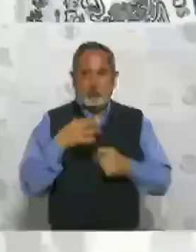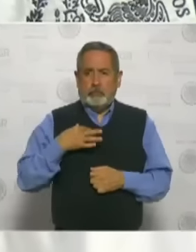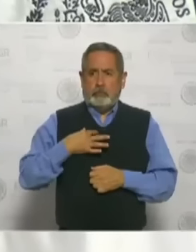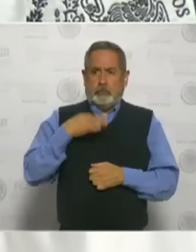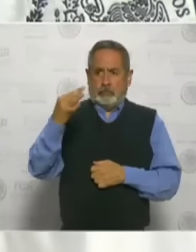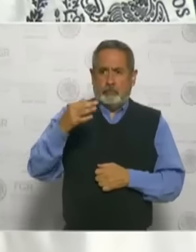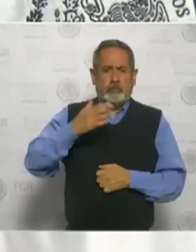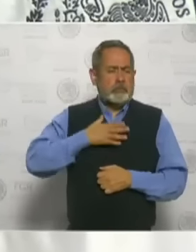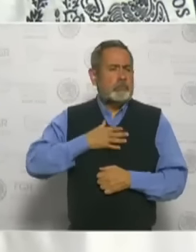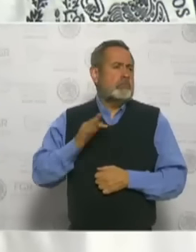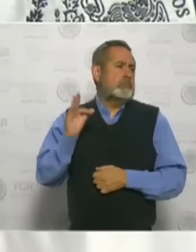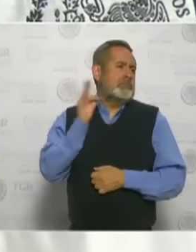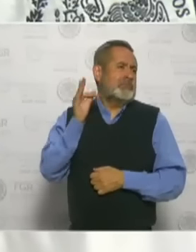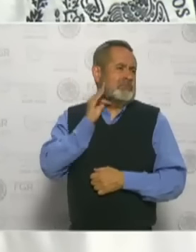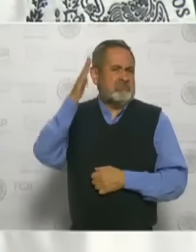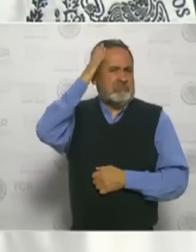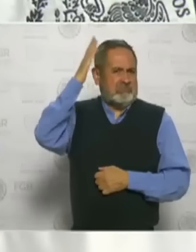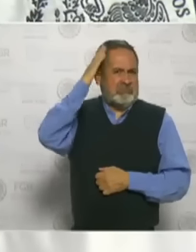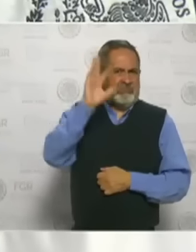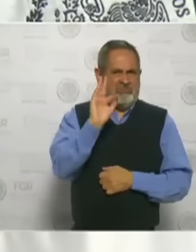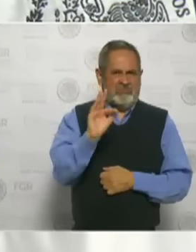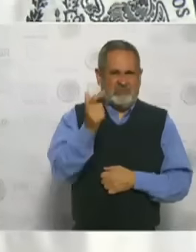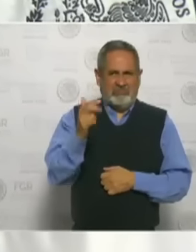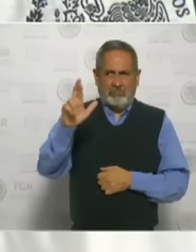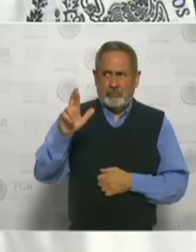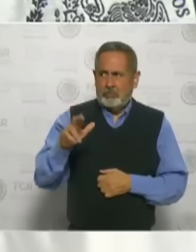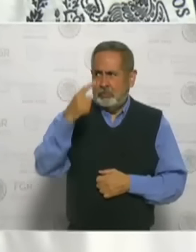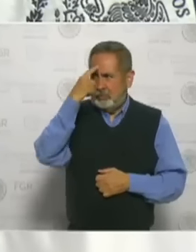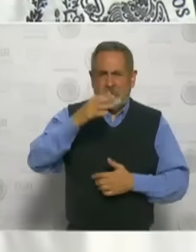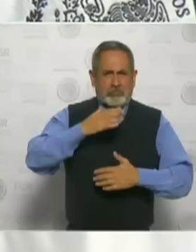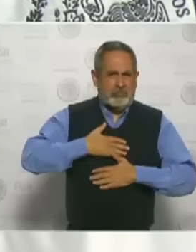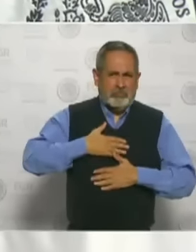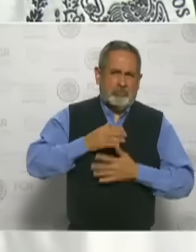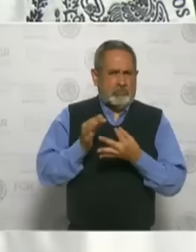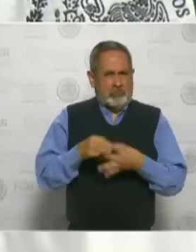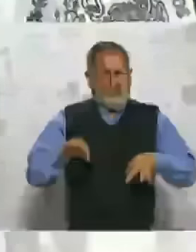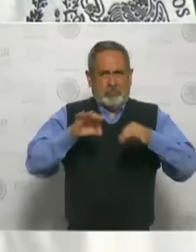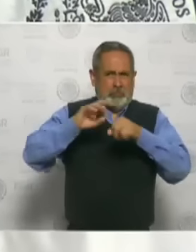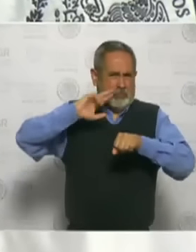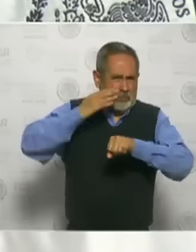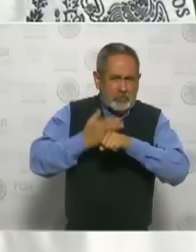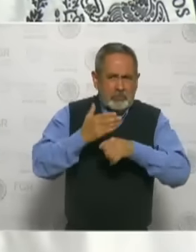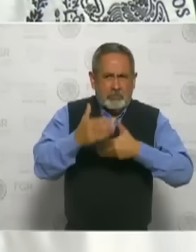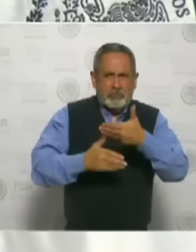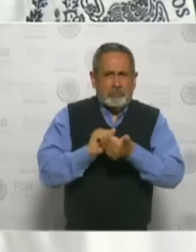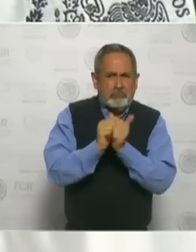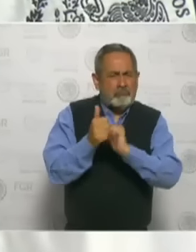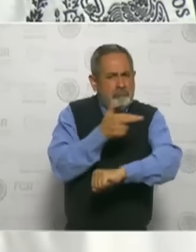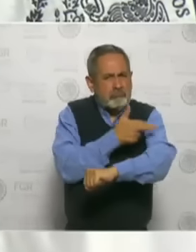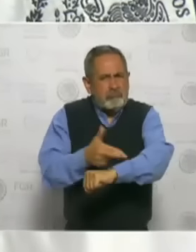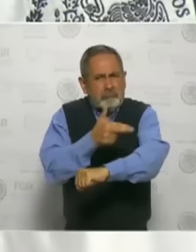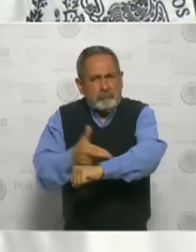fiscal general de la República. Es una alta responsabilidad, pues implica la transformación